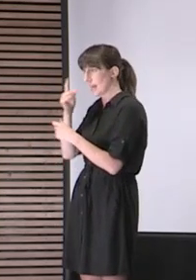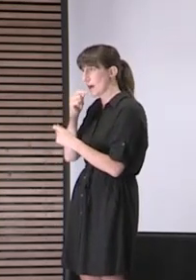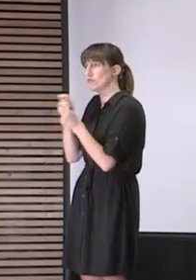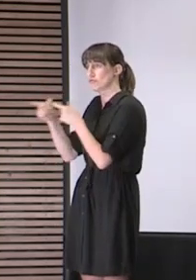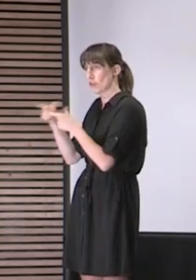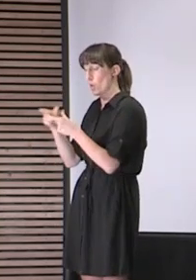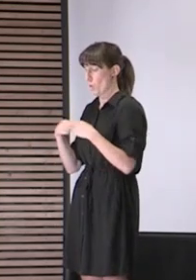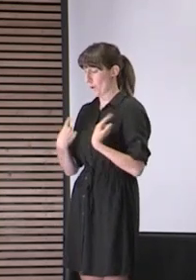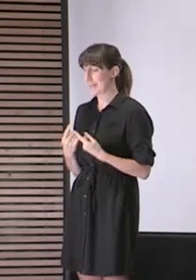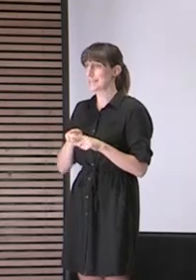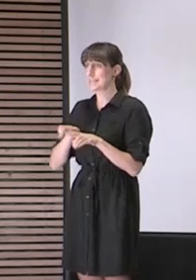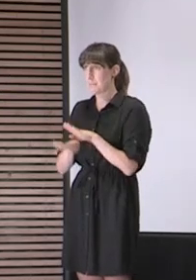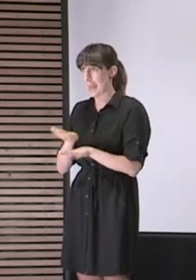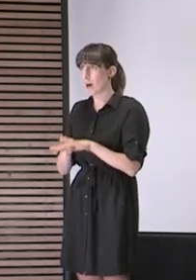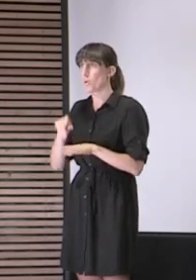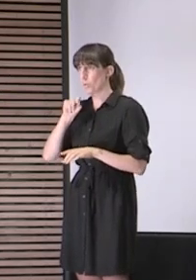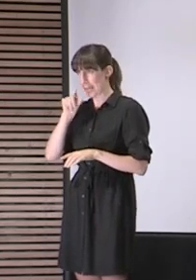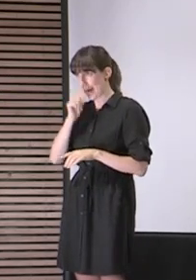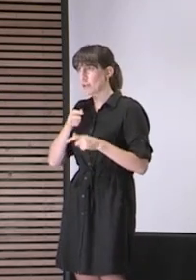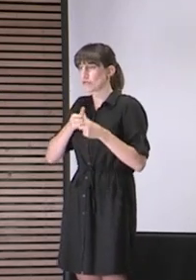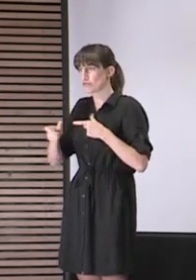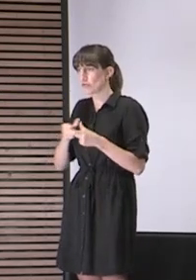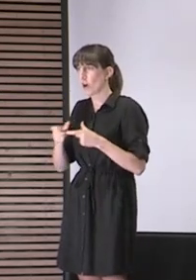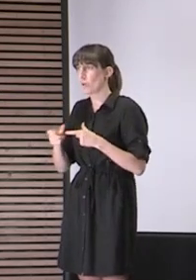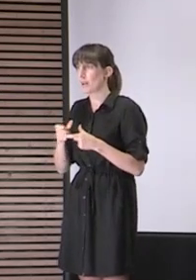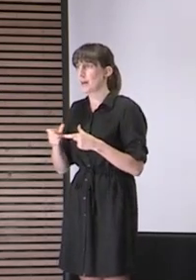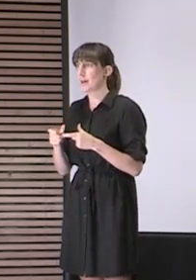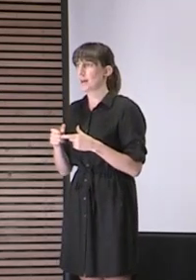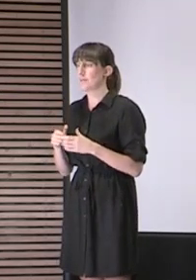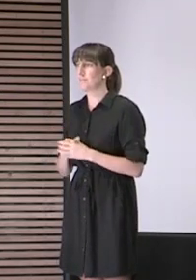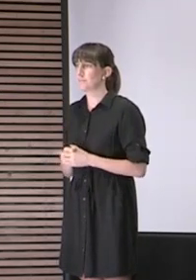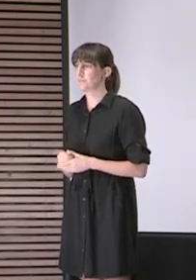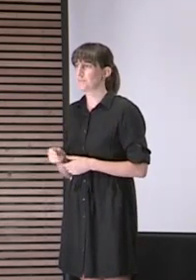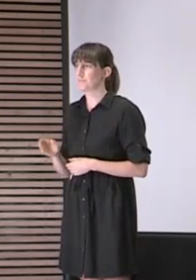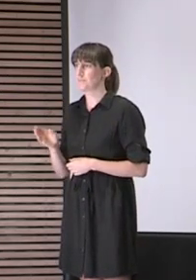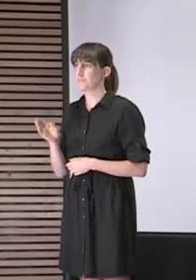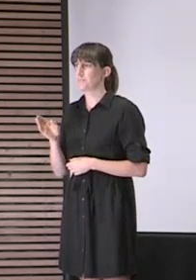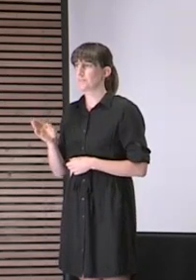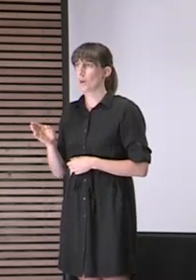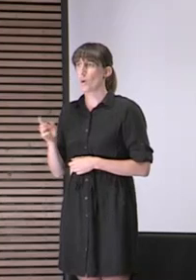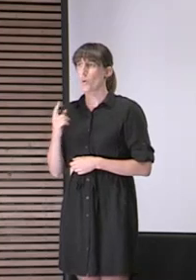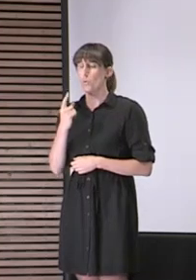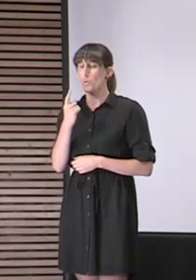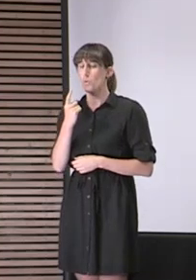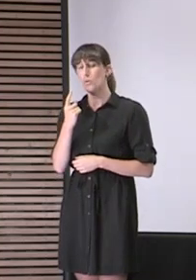lo que estamos haciendo. Estamos